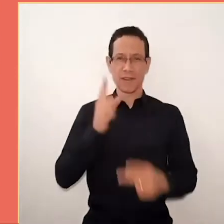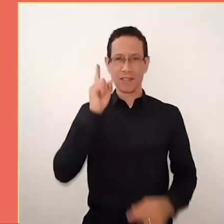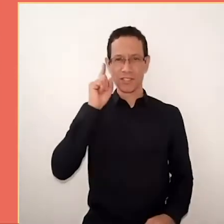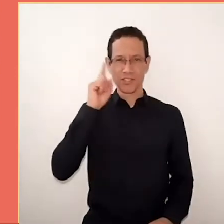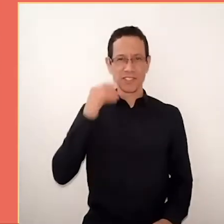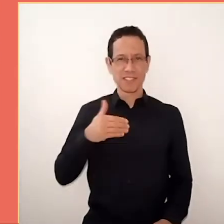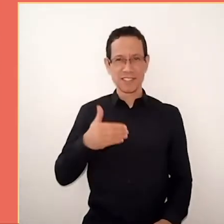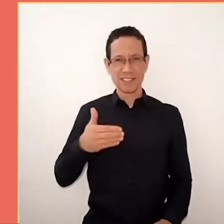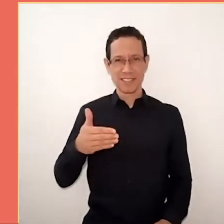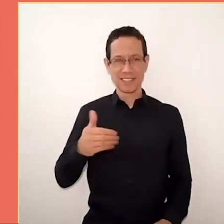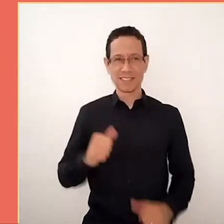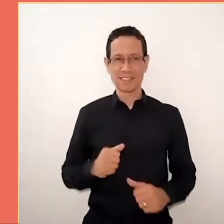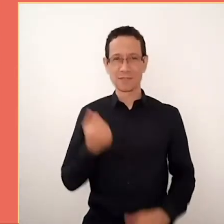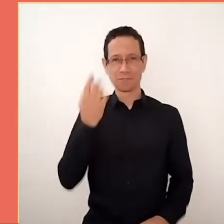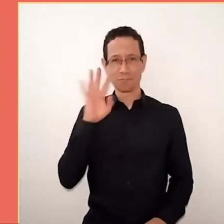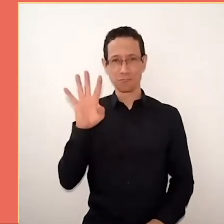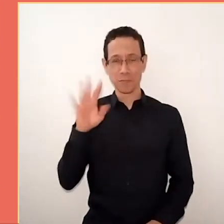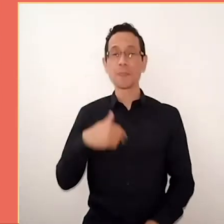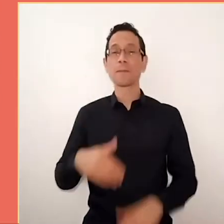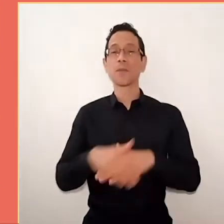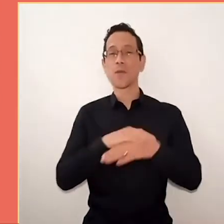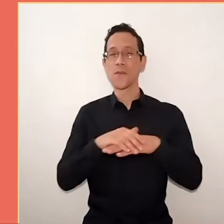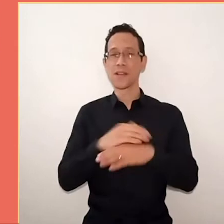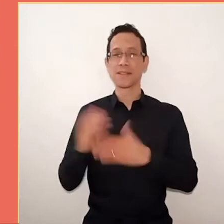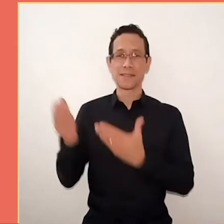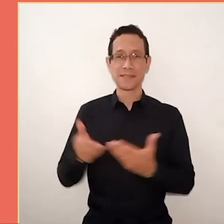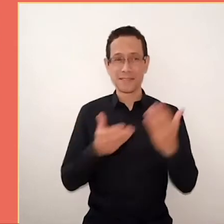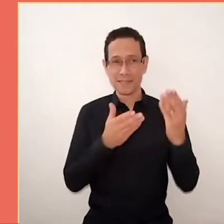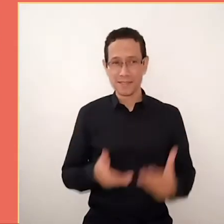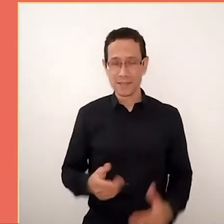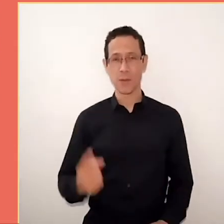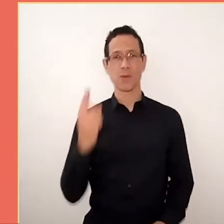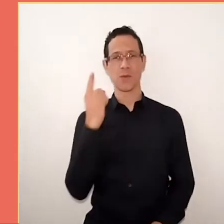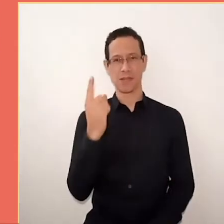Para esta conversa, a gente convidou uma especialista em educação,